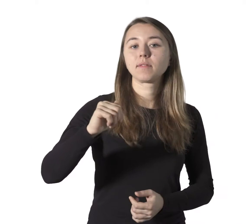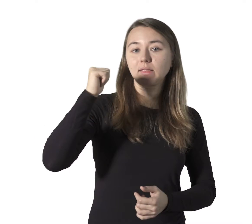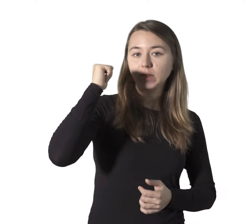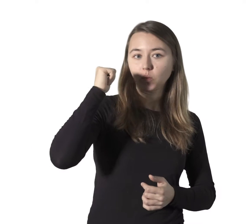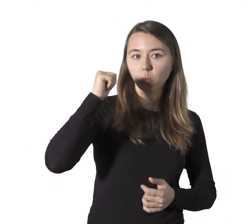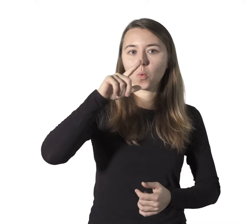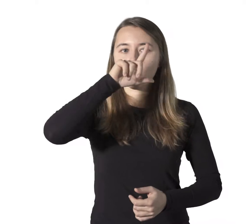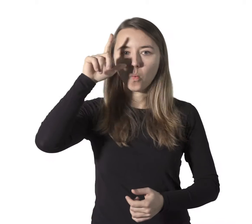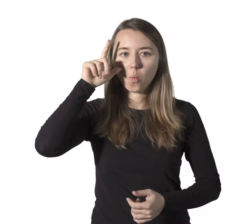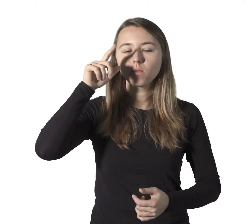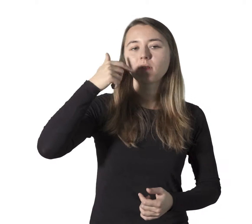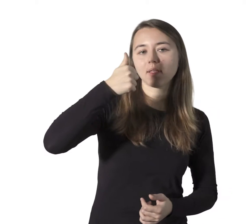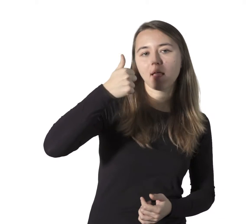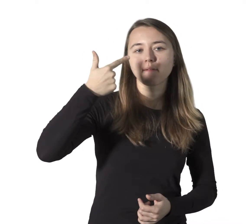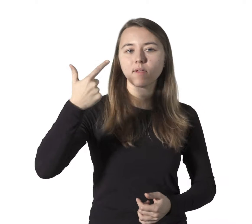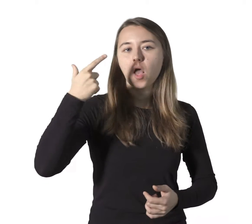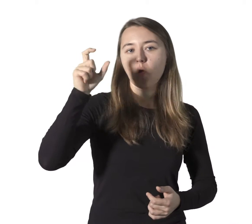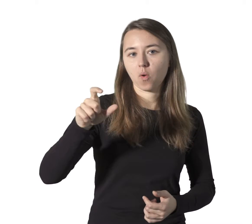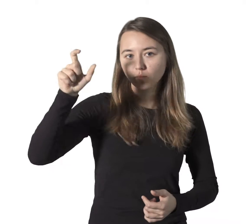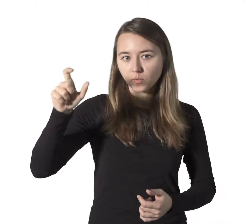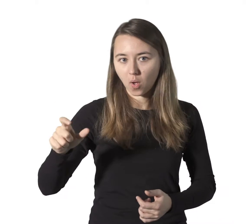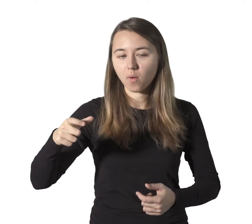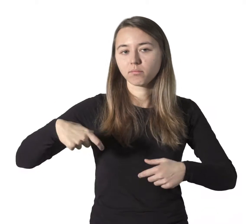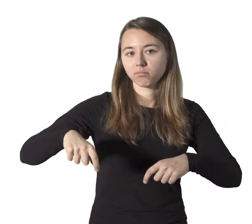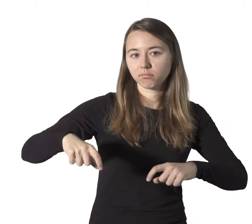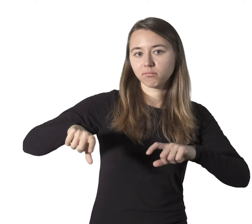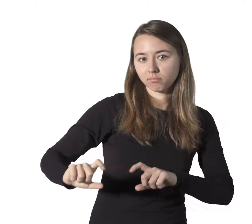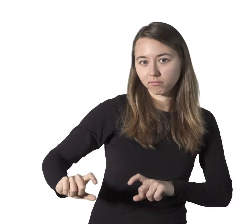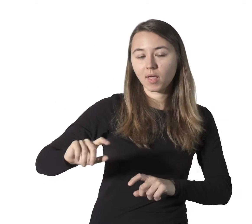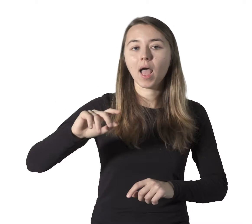tylną, przeznaczoną dla 1–2-osobowej załogi,